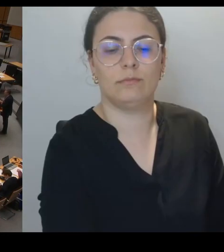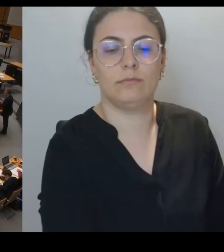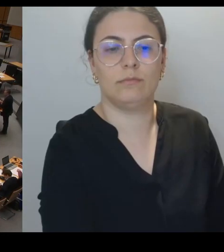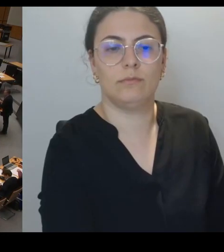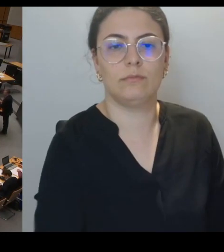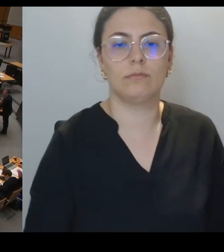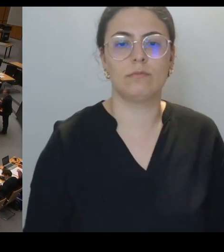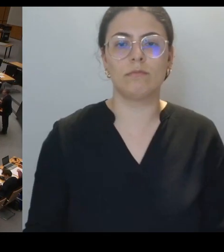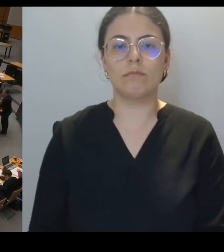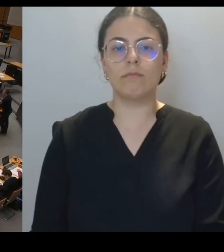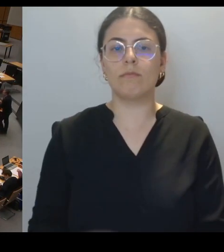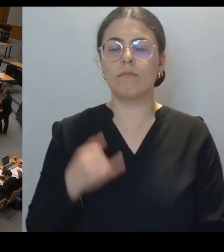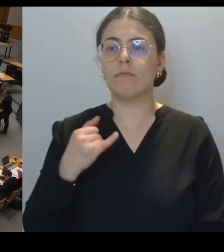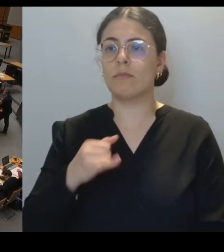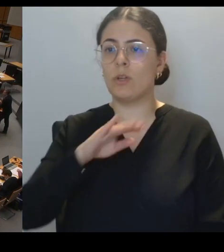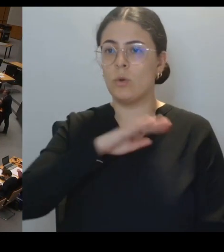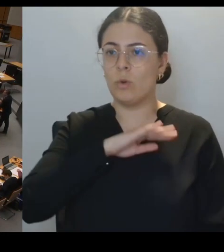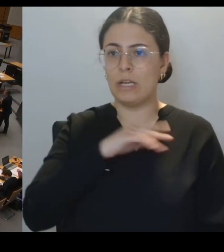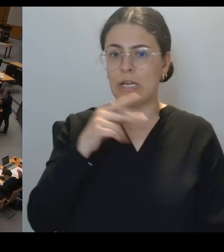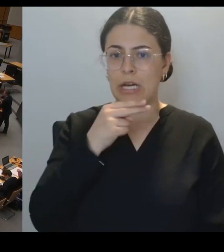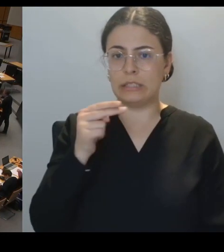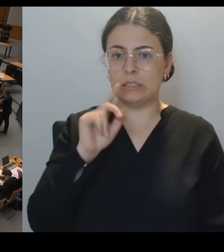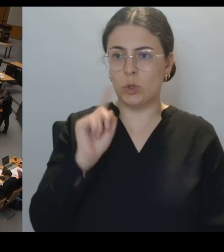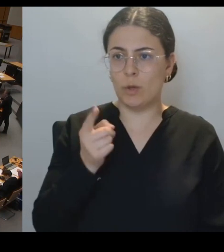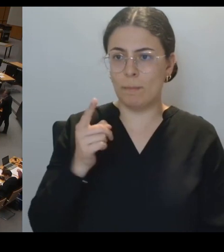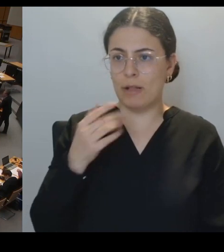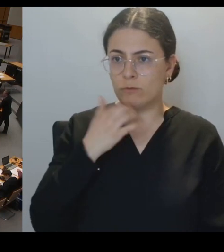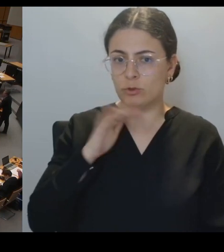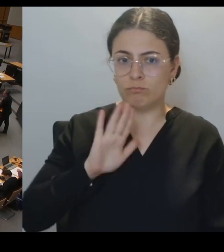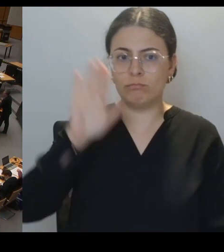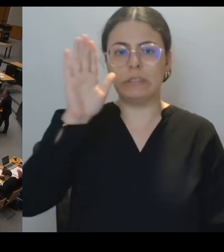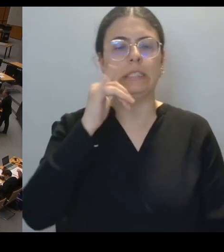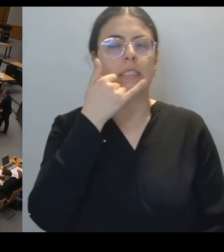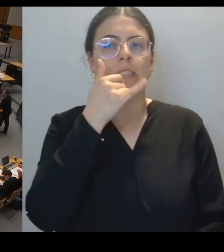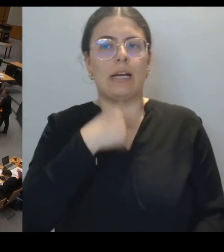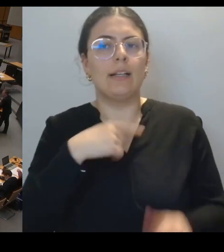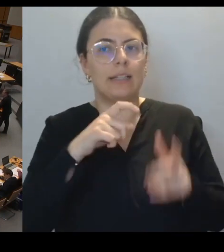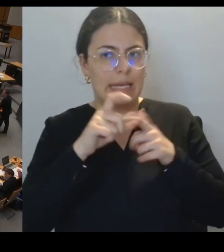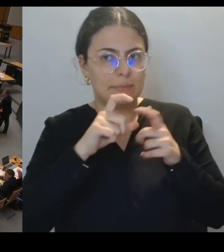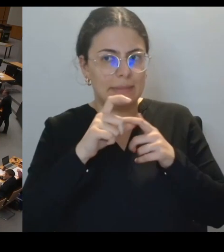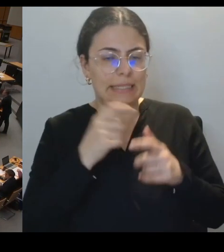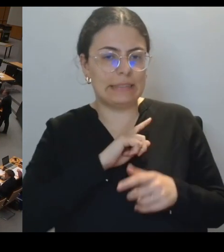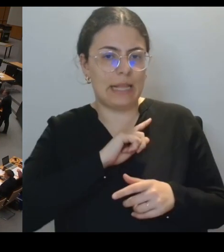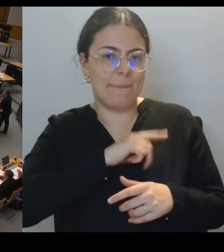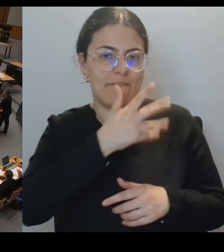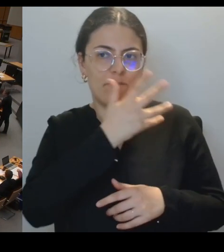Ich war mal in der SPD, fünf Jahre und ich lese jetzt erst die Erinnerungen von Franz Josef Strauß, und